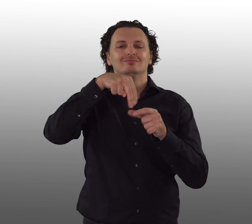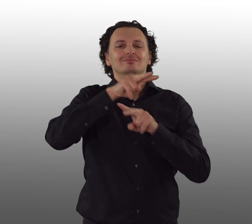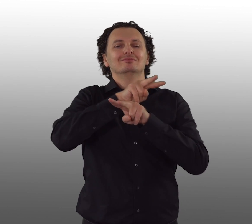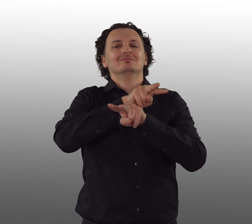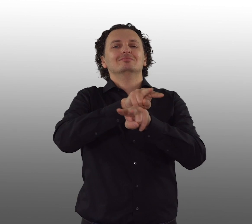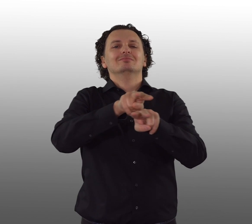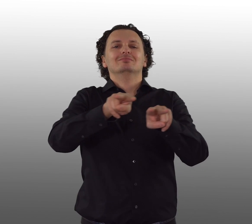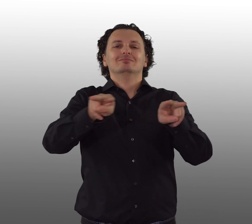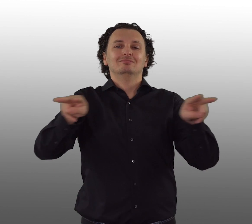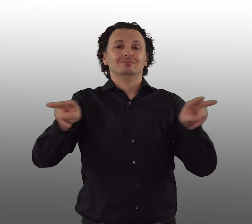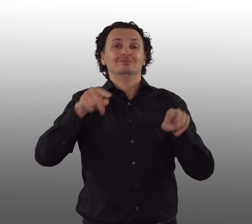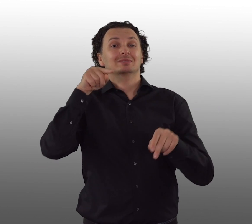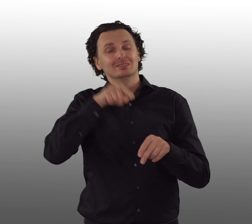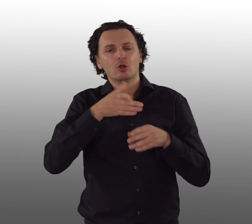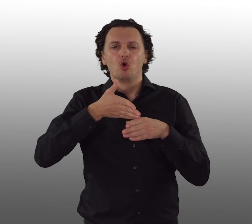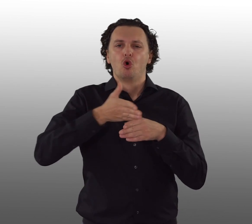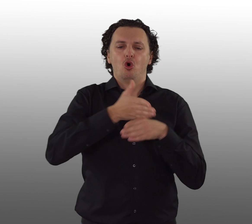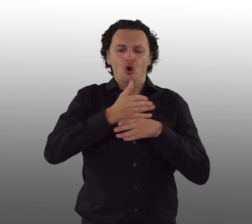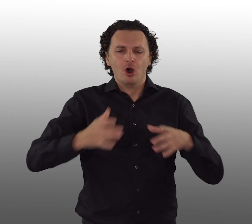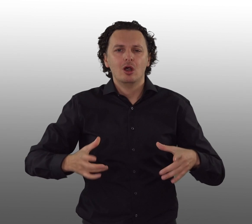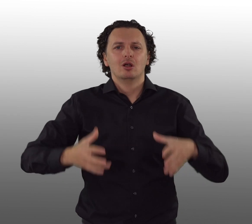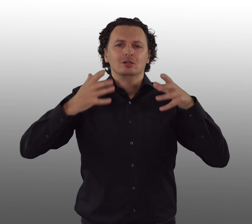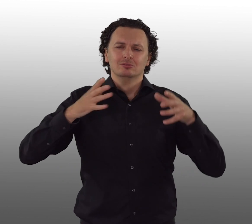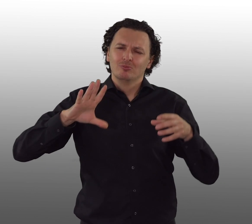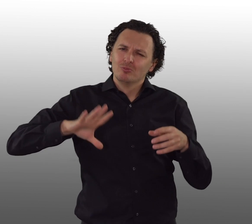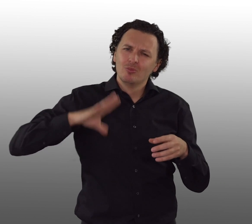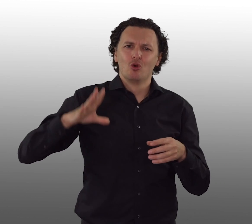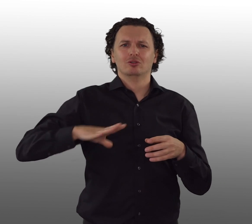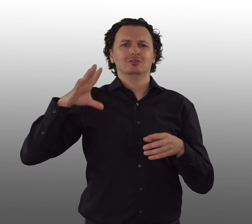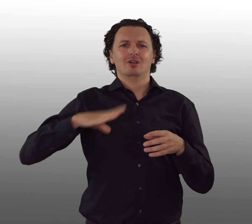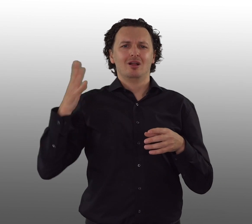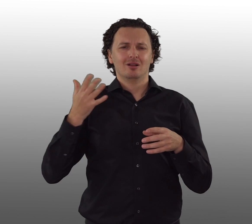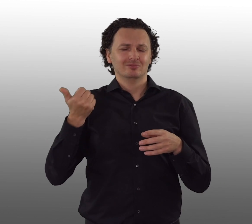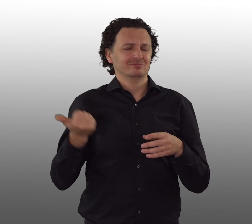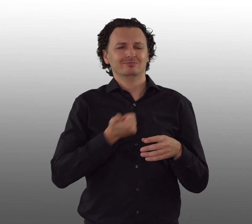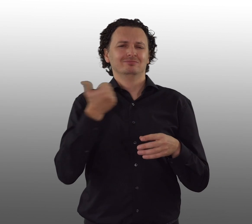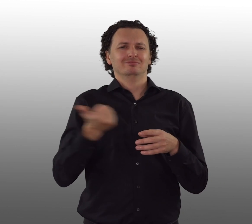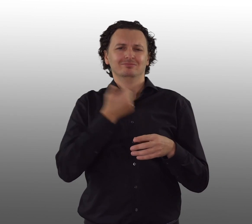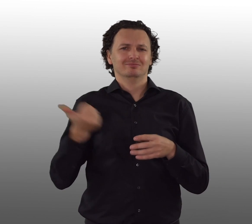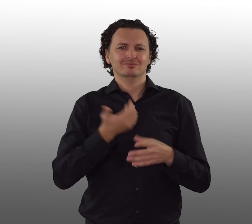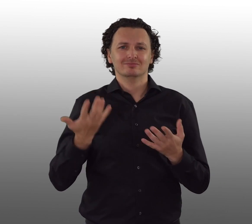dessen moderne Holz-Konstruktion so einzigartig ist wie das Panorama: